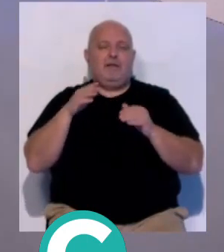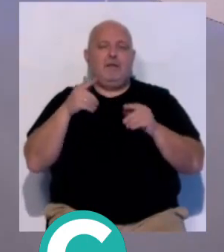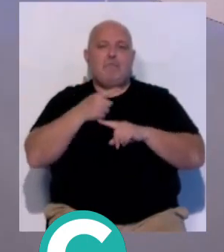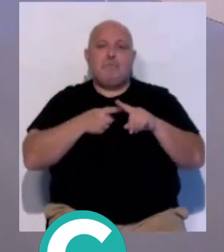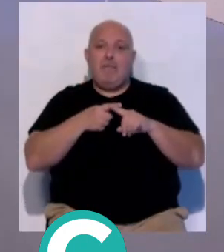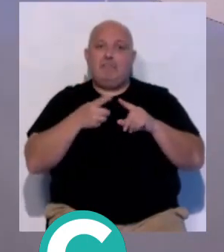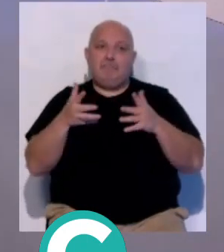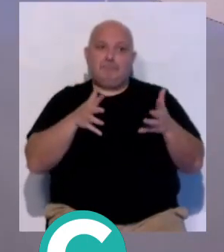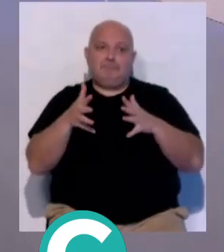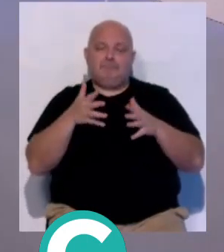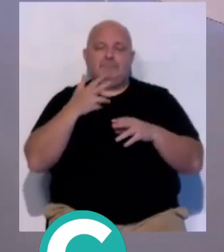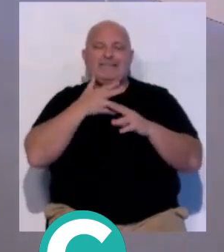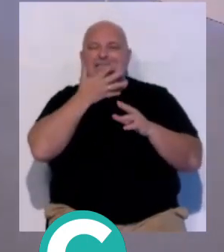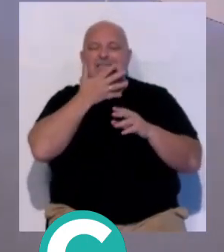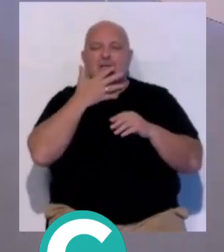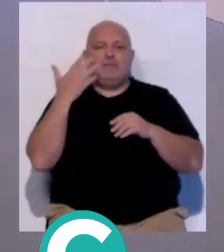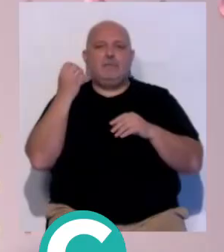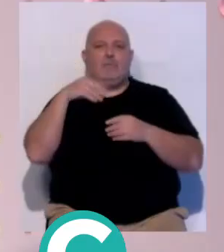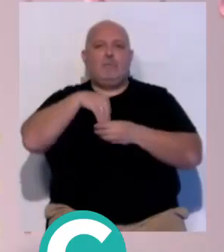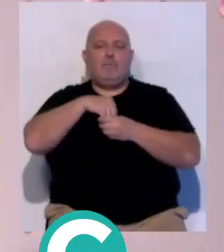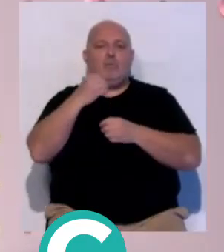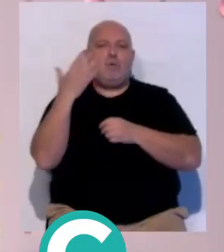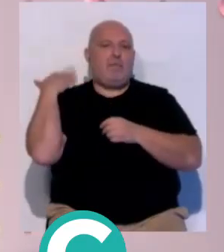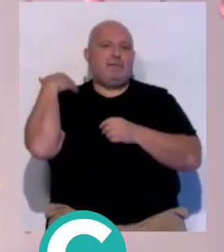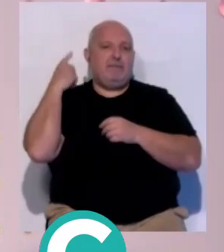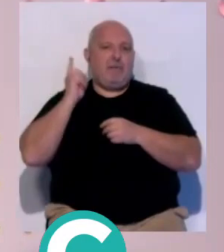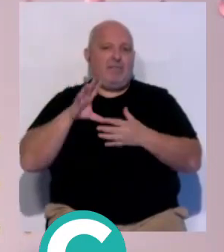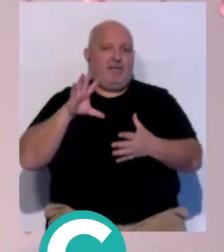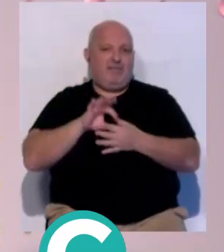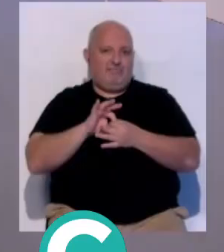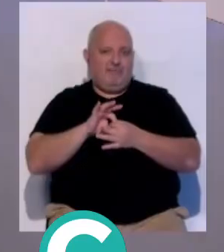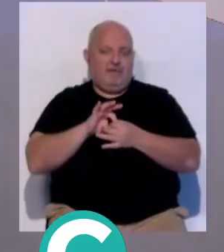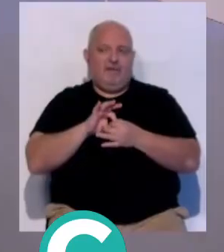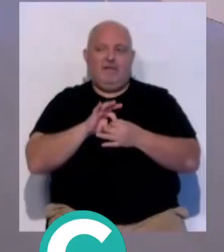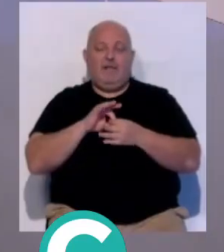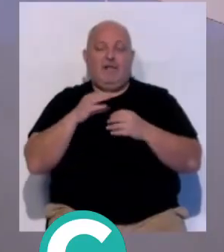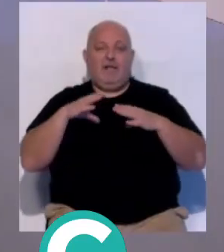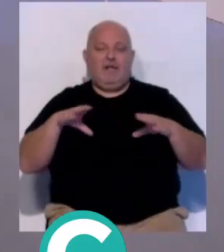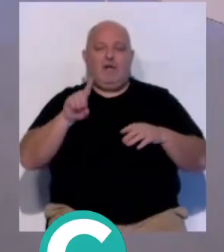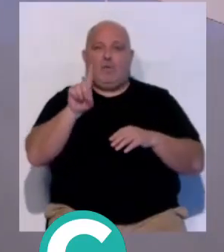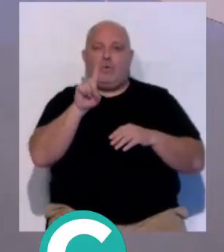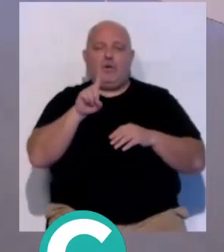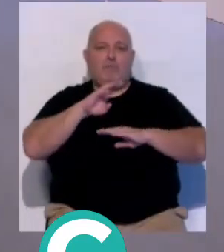organizado teníamos los puestos por el número de la camiseta que era en Argentina el uno el por